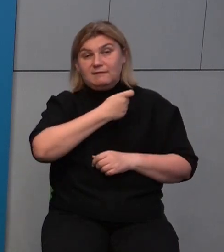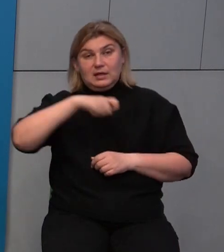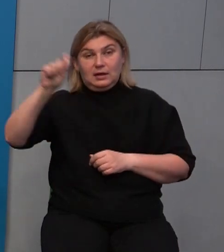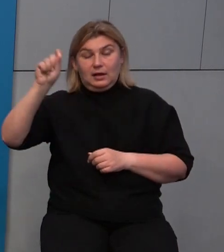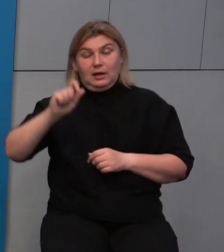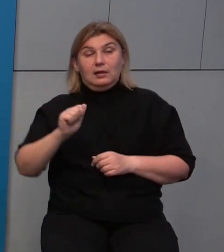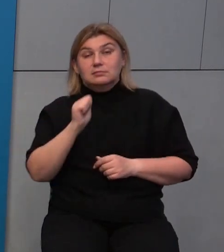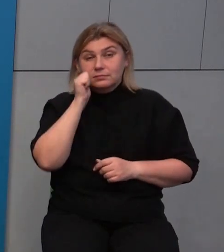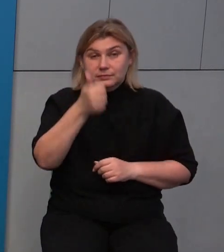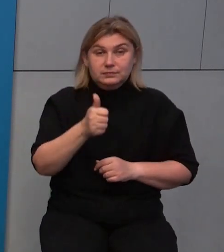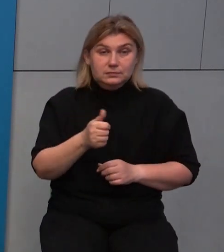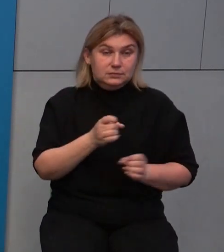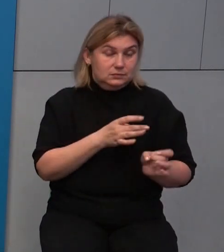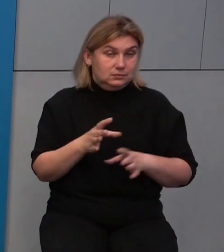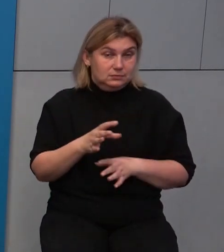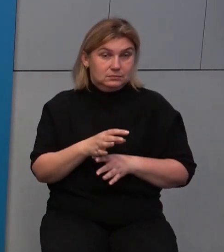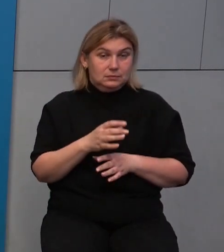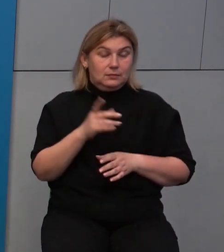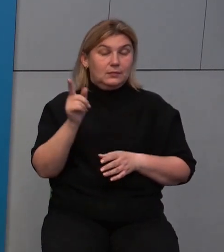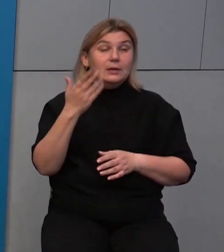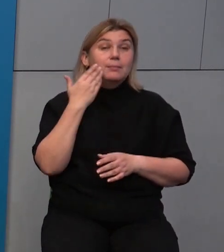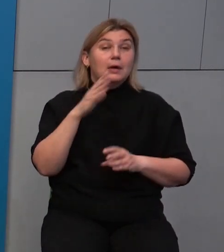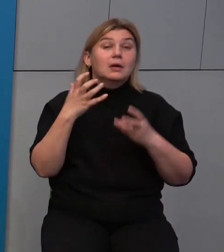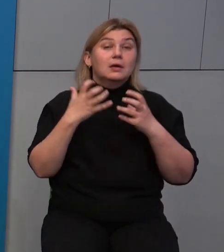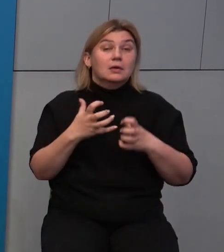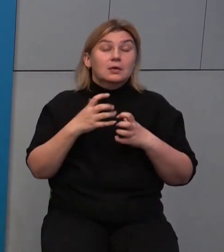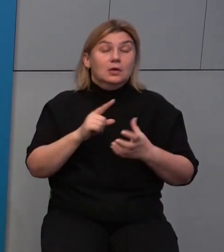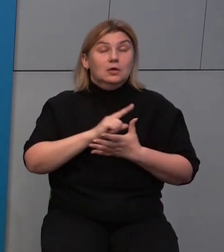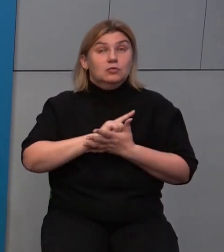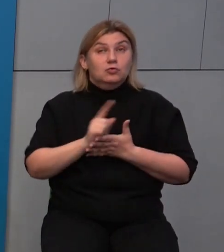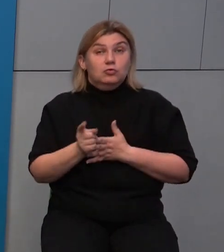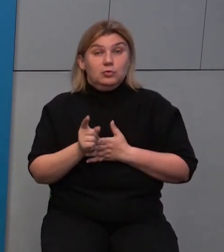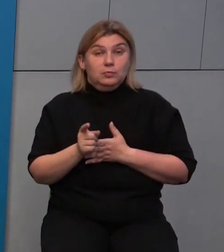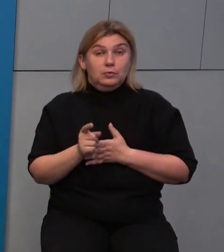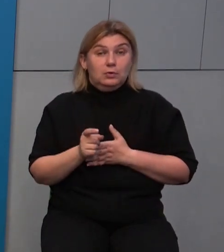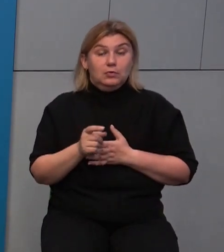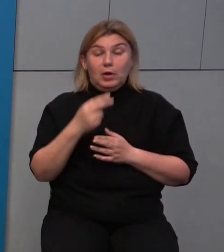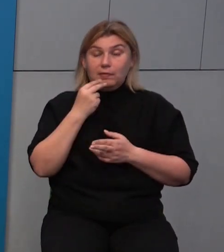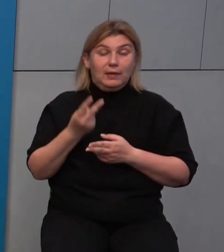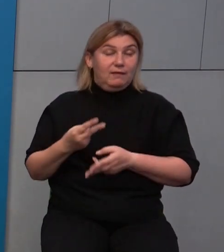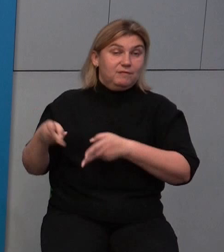Po prostu bardzo mu zależało na tym, żeby szybko, że on już do kraju nie wróci teraz.